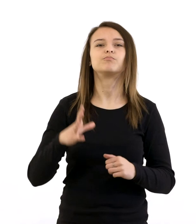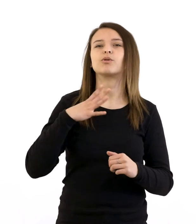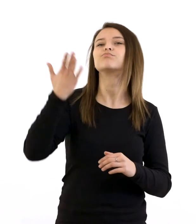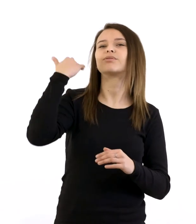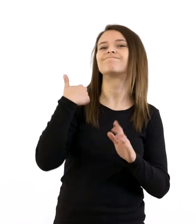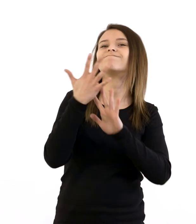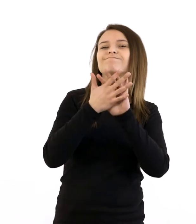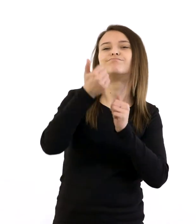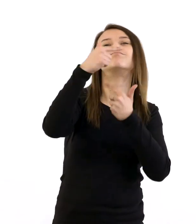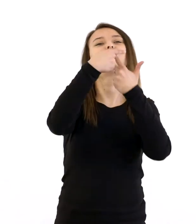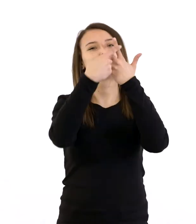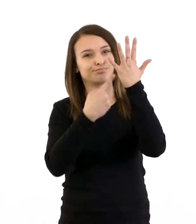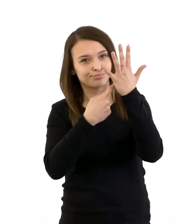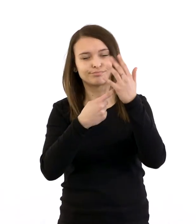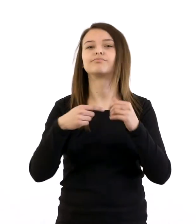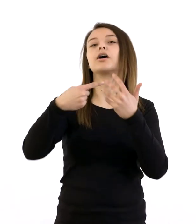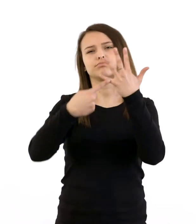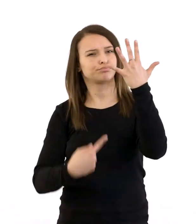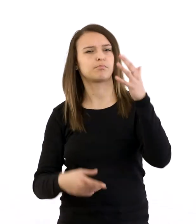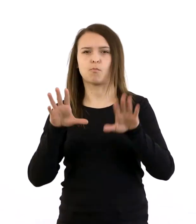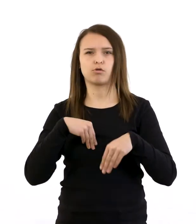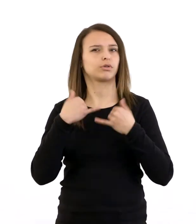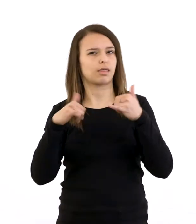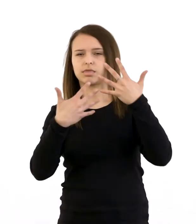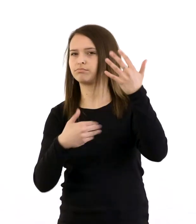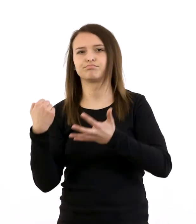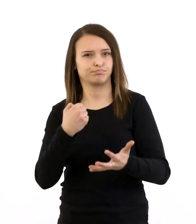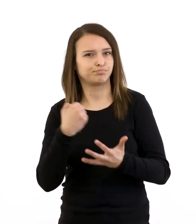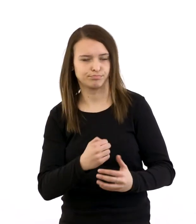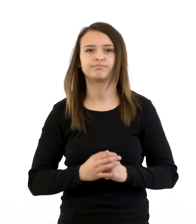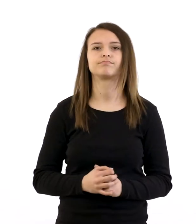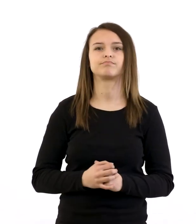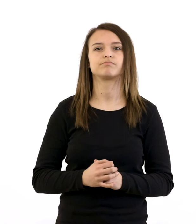To tylko kilka z wielu narzędzi i kanałów, które organizacja może wykorzystywać, pozyskując fundusze na swoje działania.